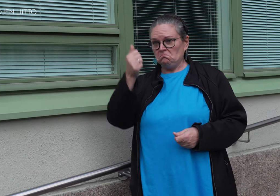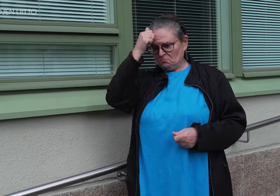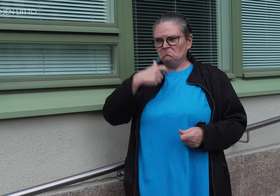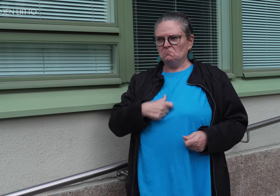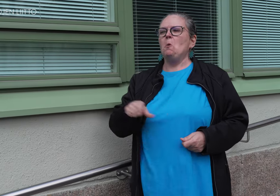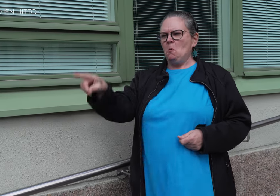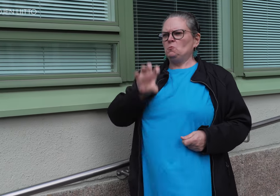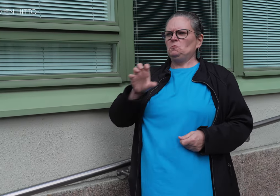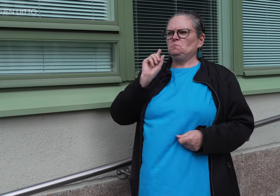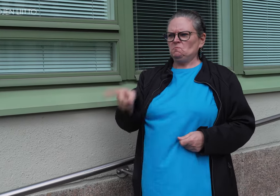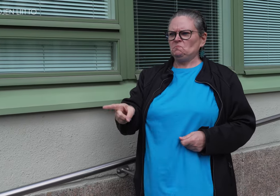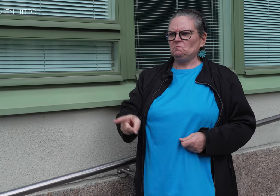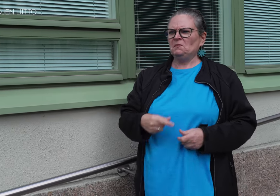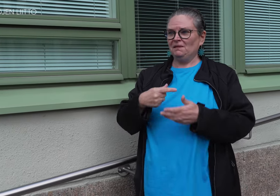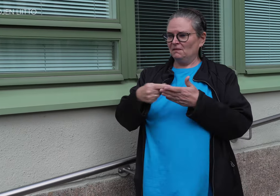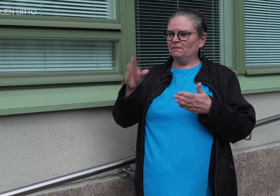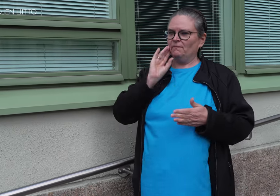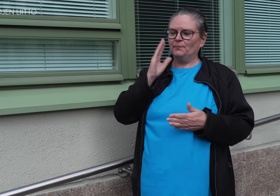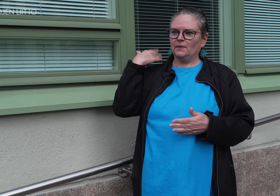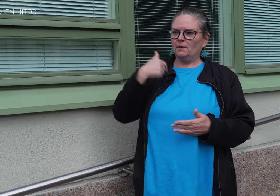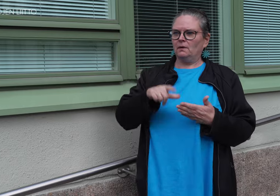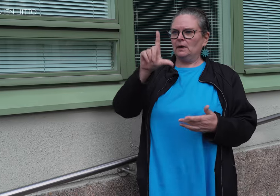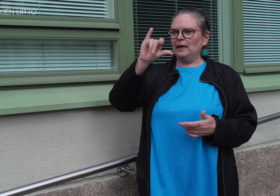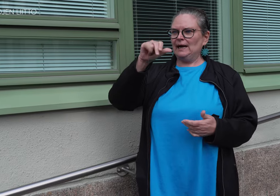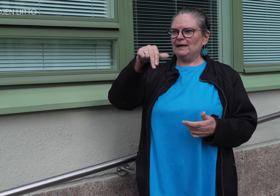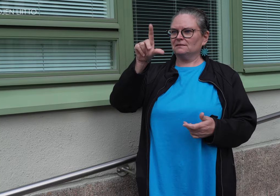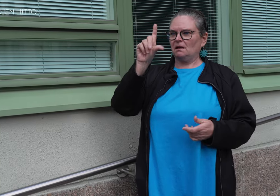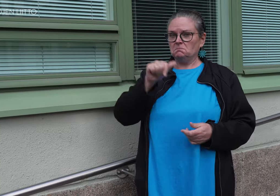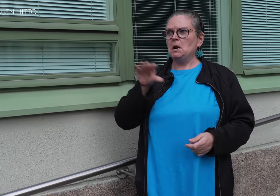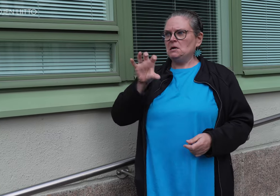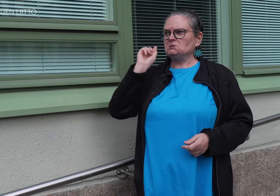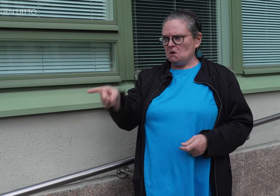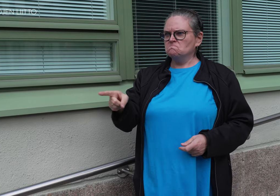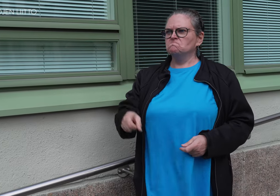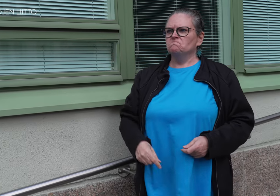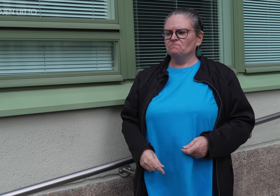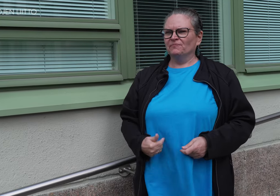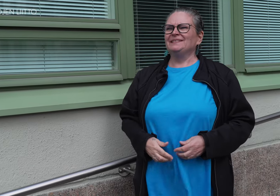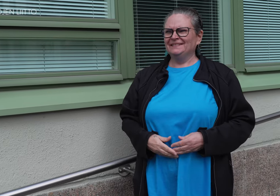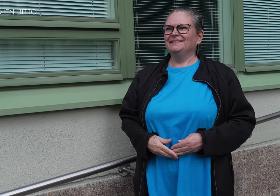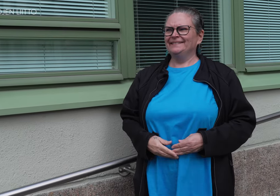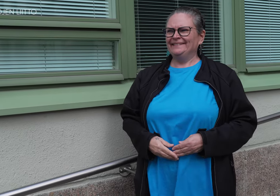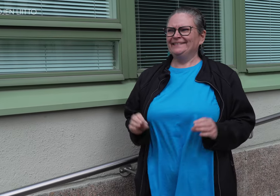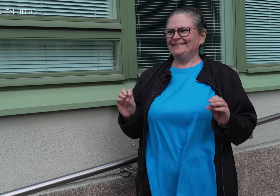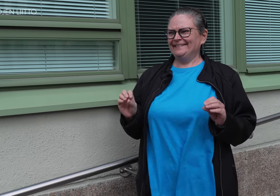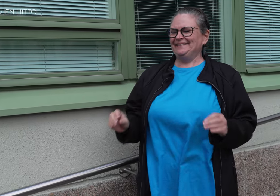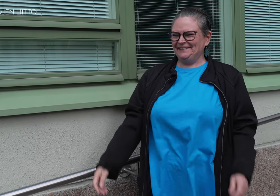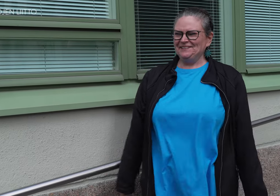Osa heistä muistaa myös minut vanhalla nimelläni, Lindana.